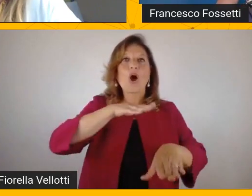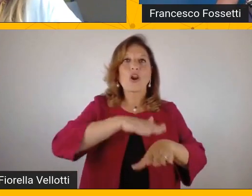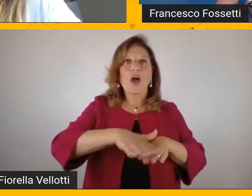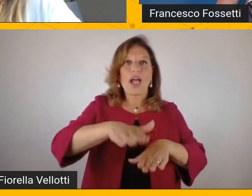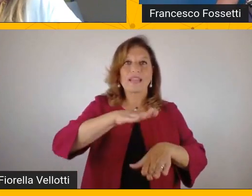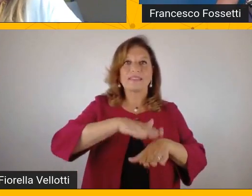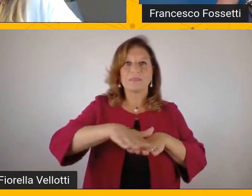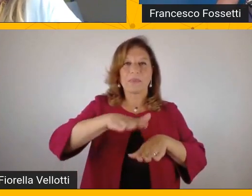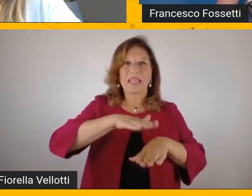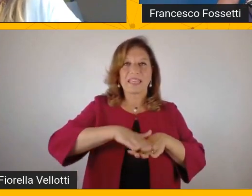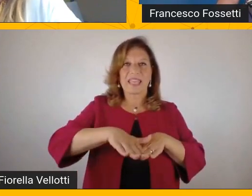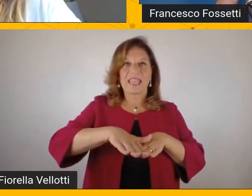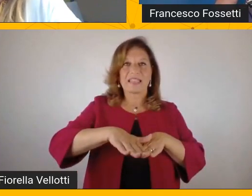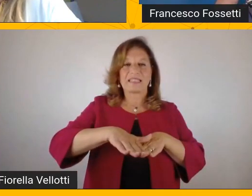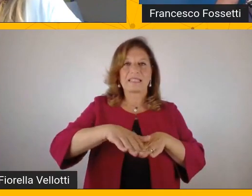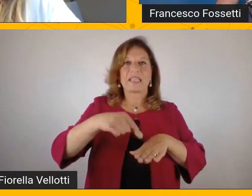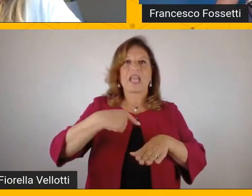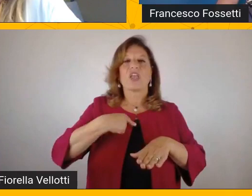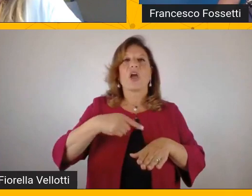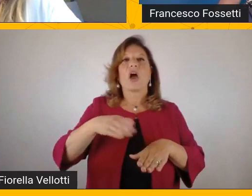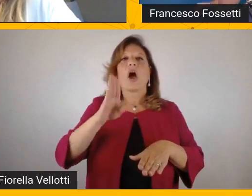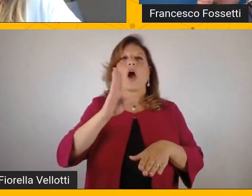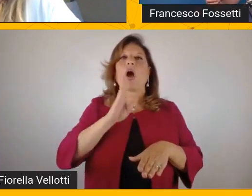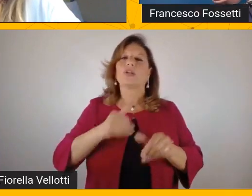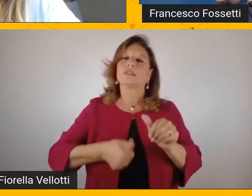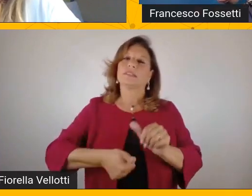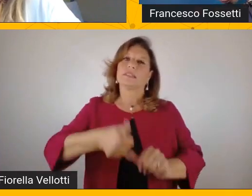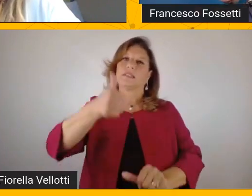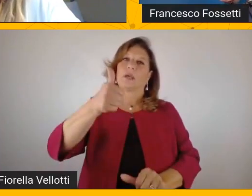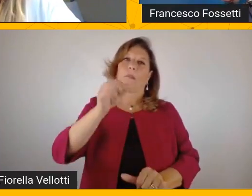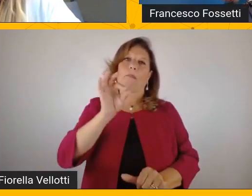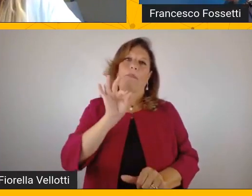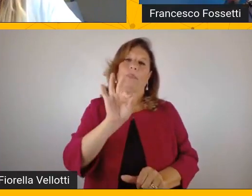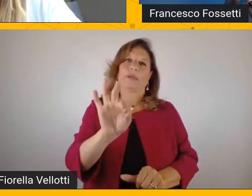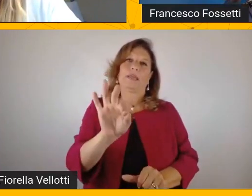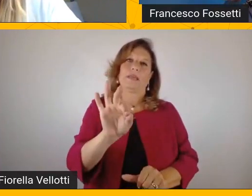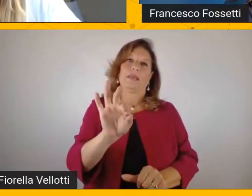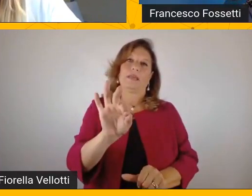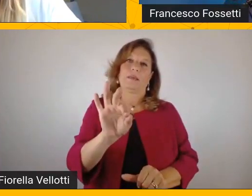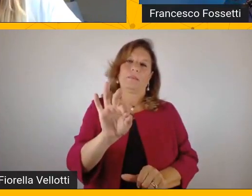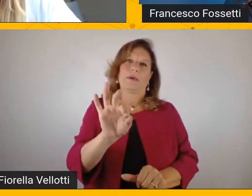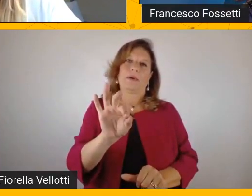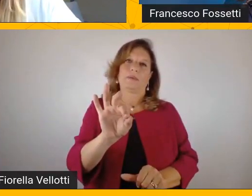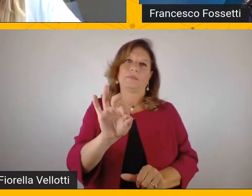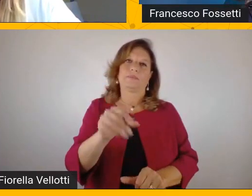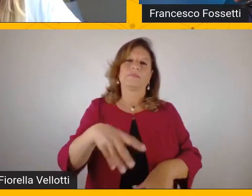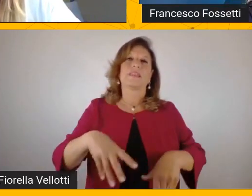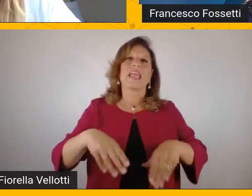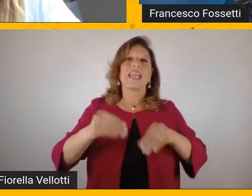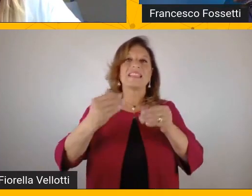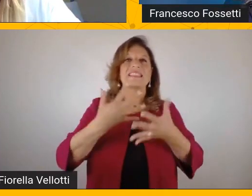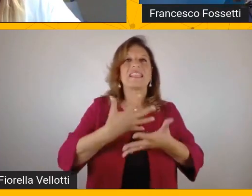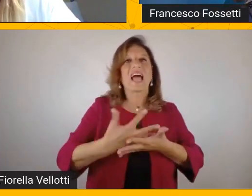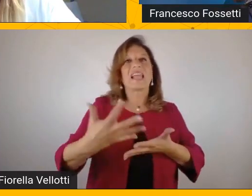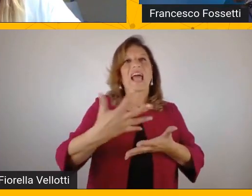esperienze ehm quindi eh per me il suggerimento principale è quello di hm iniziare